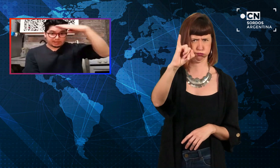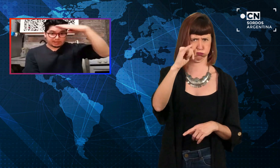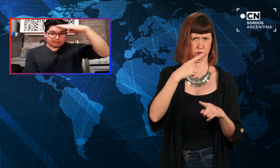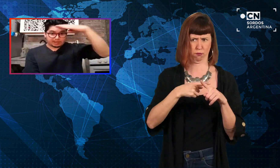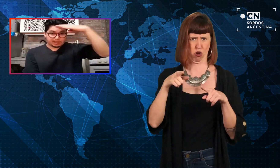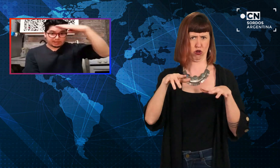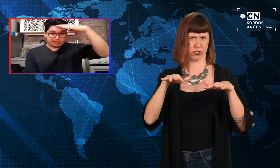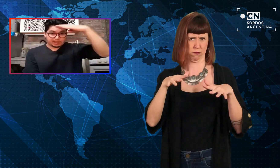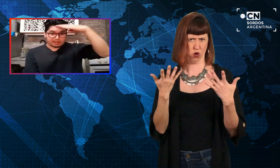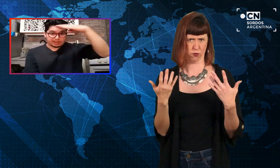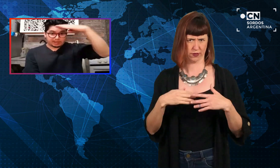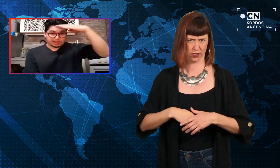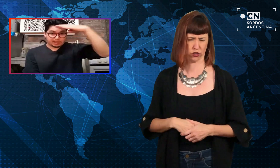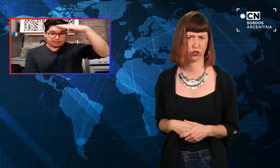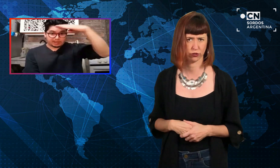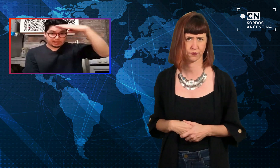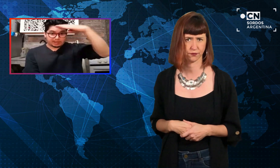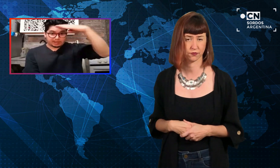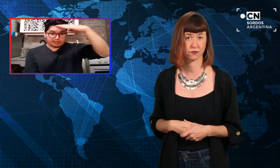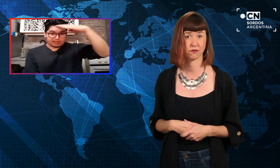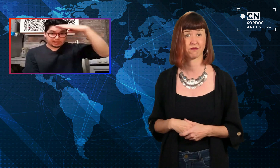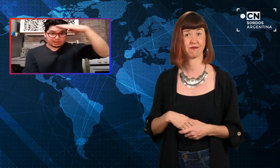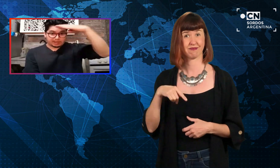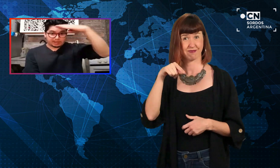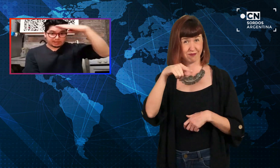de la que Miguel Acuña forma parte.